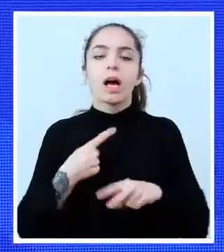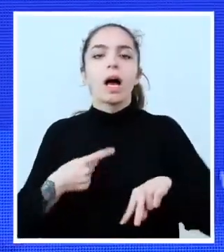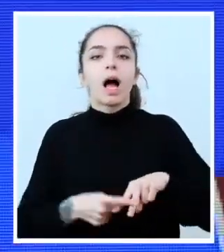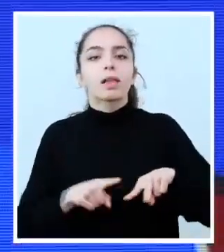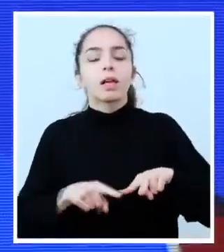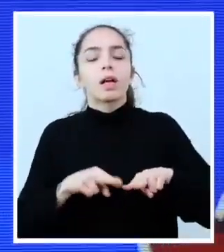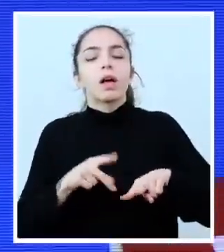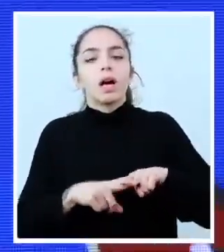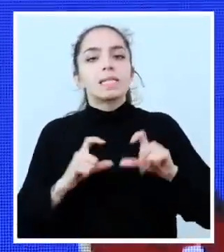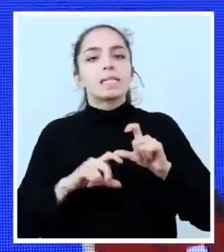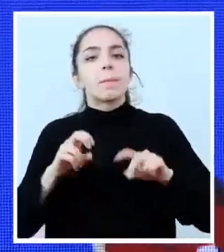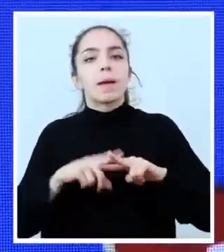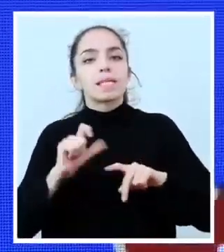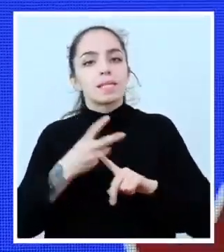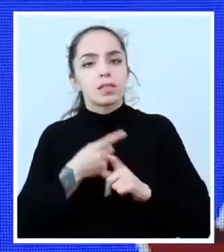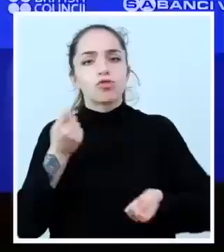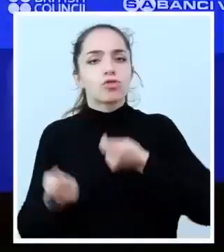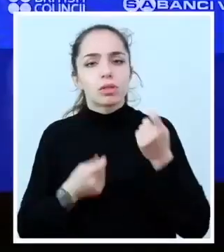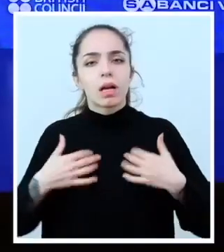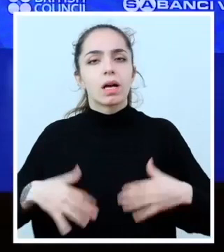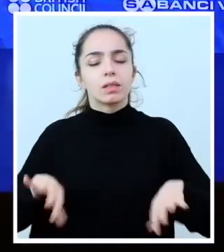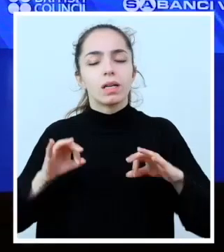ANKA Space'e dahil oldum. Mars Rover Challenge'lara hazırlandık.